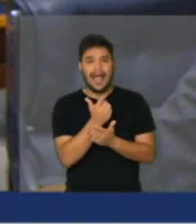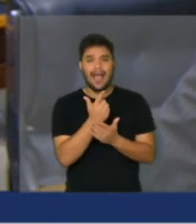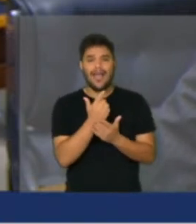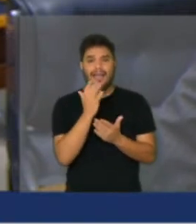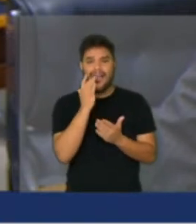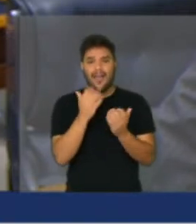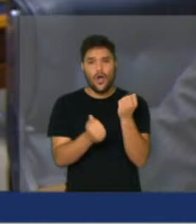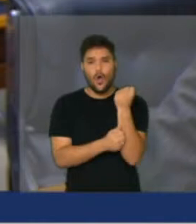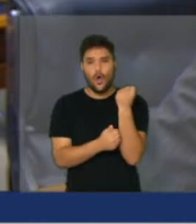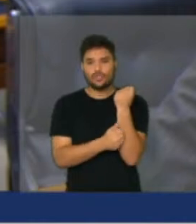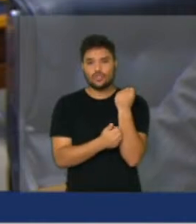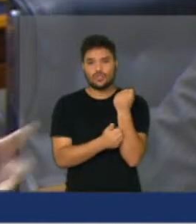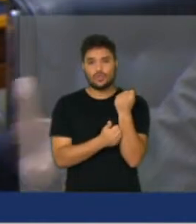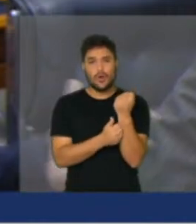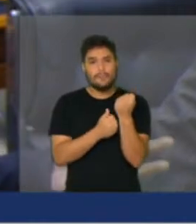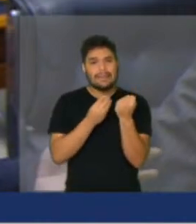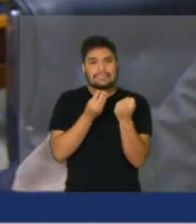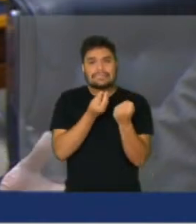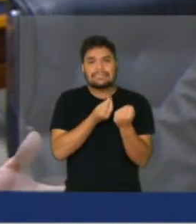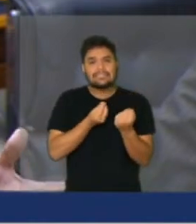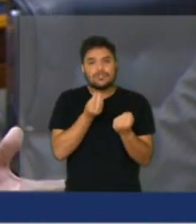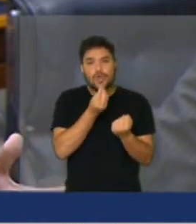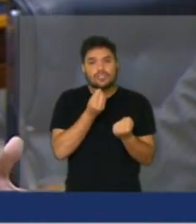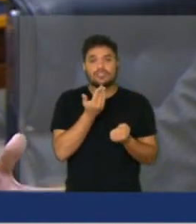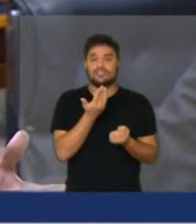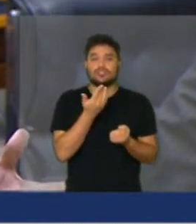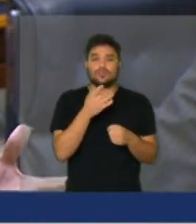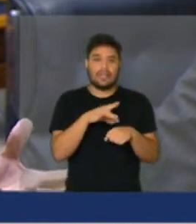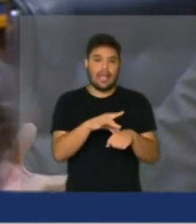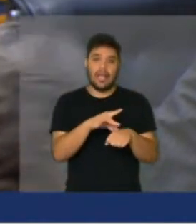PARA TER O GOSTOINHO DE CARNE E A FANTASIA DAS ASSA LUCRATIVIDADE COM CONFLITO DE